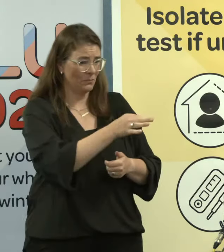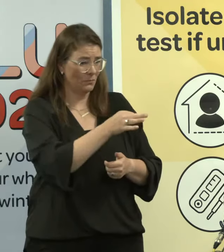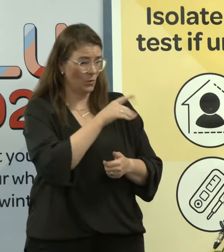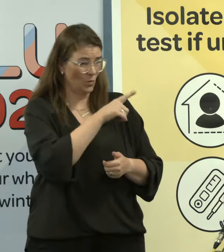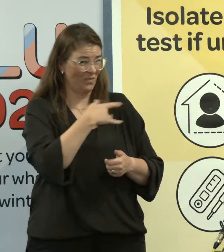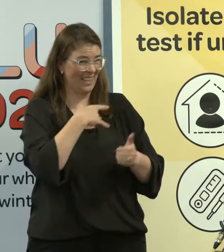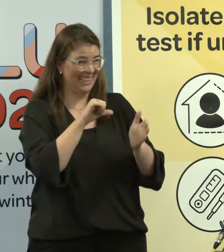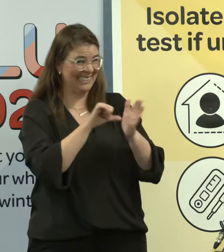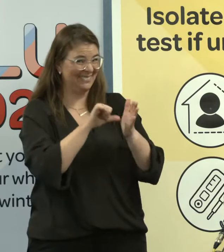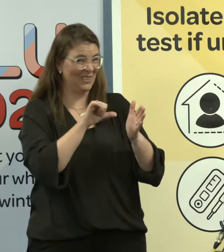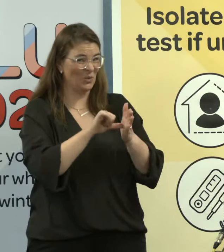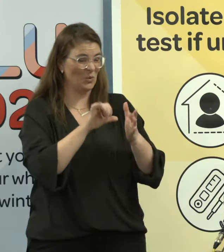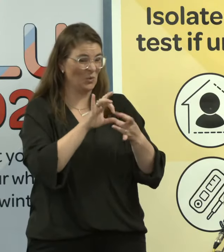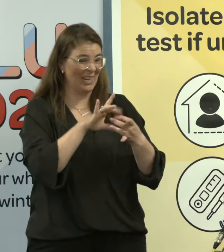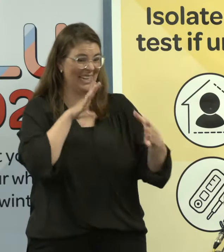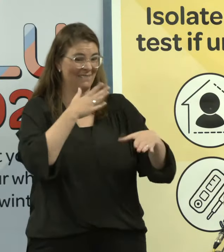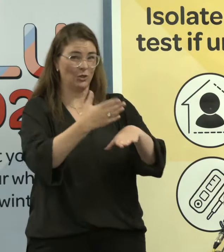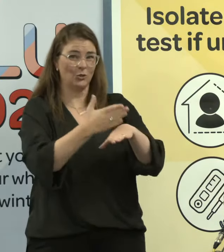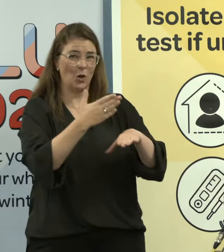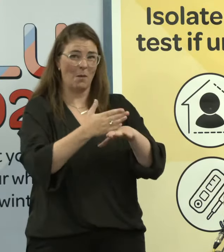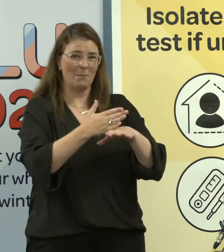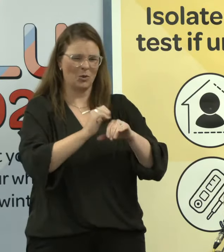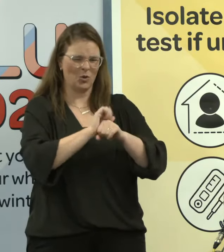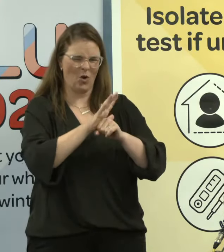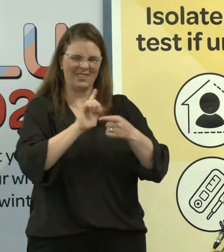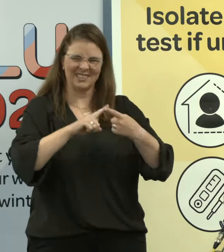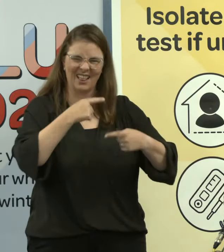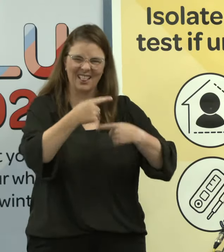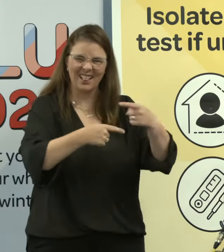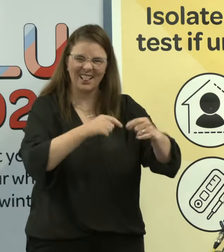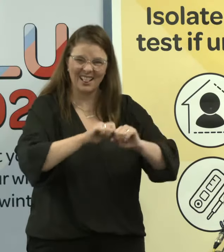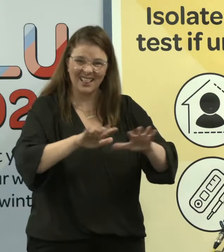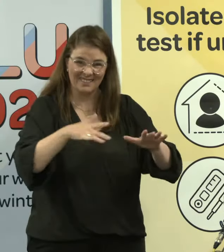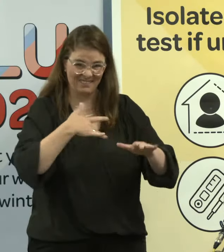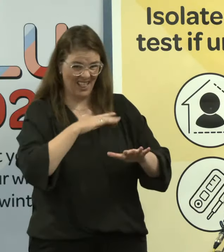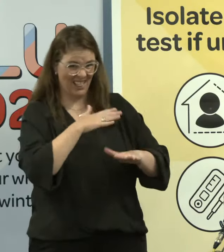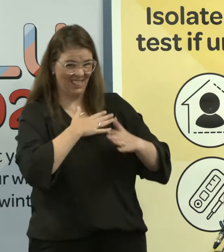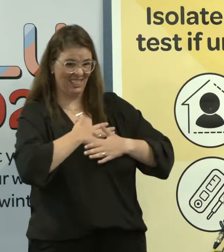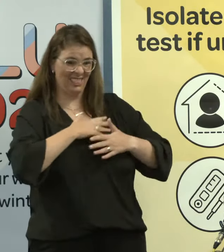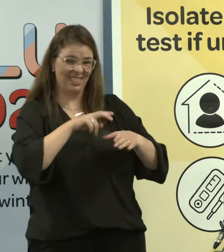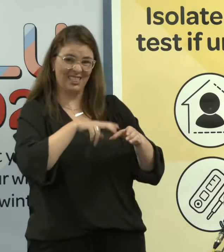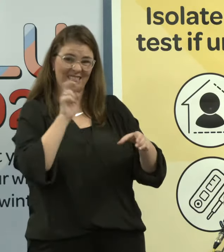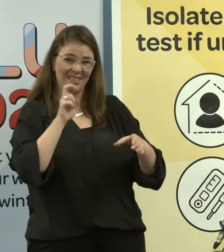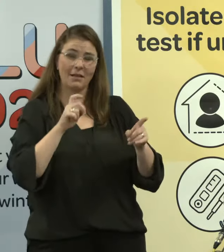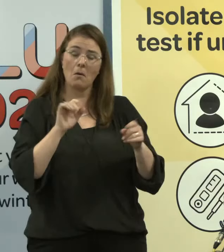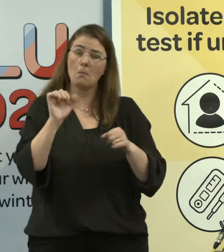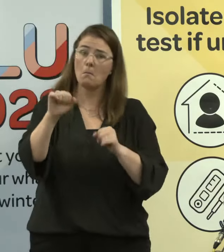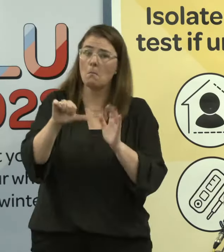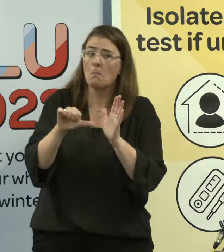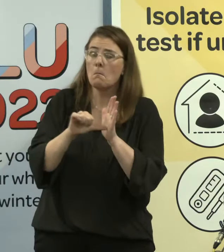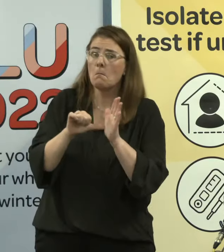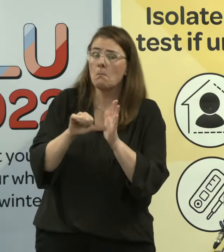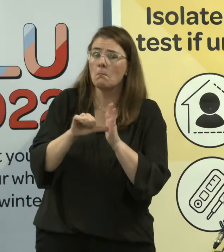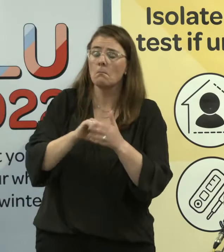ki te kite he aha nga waahi ka